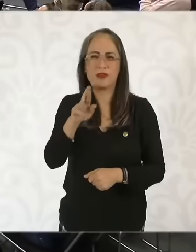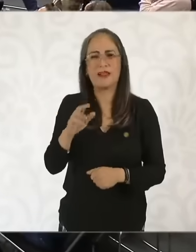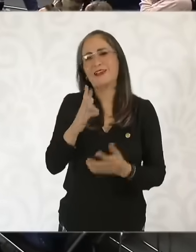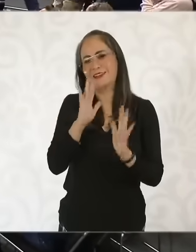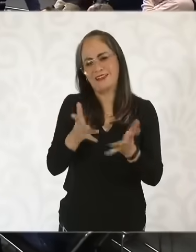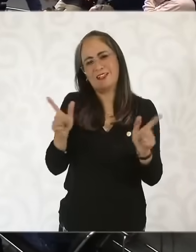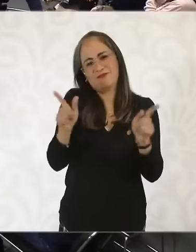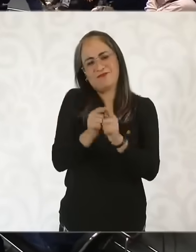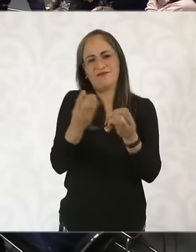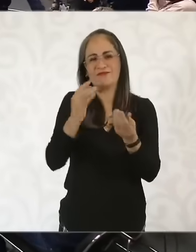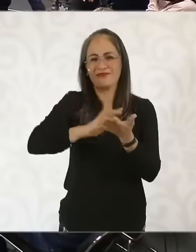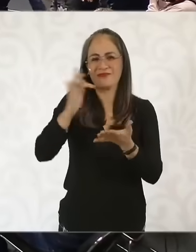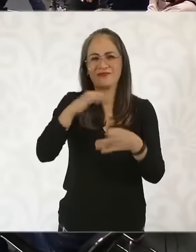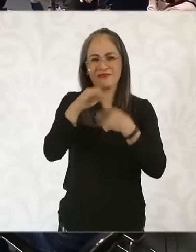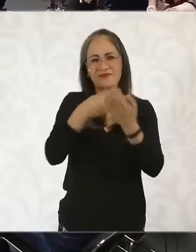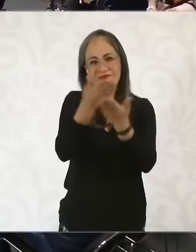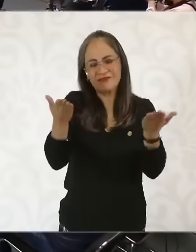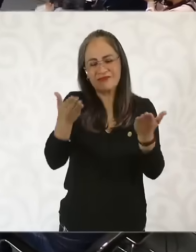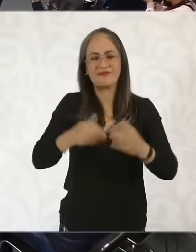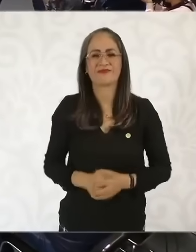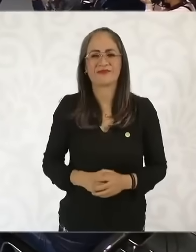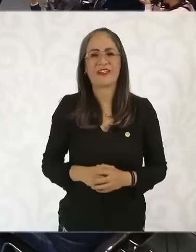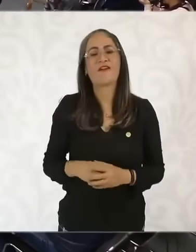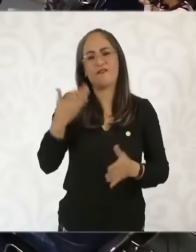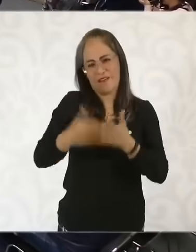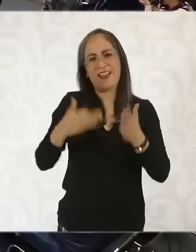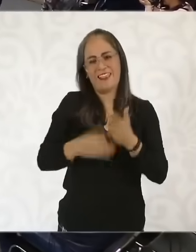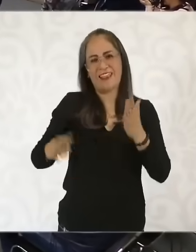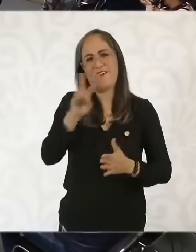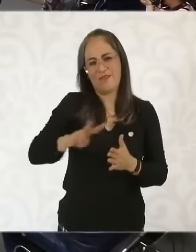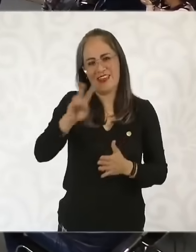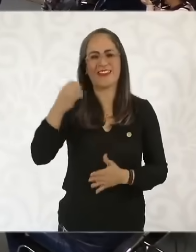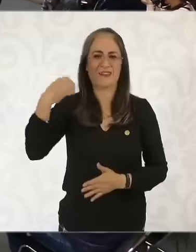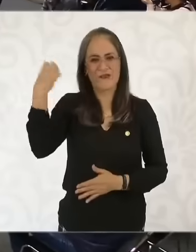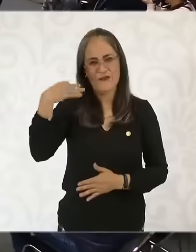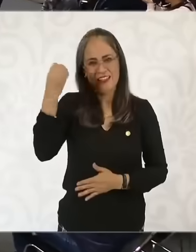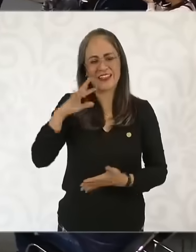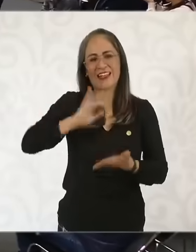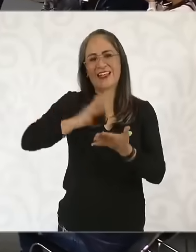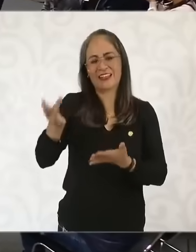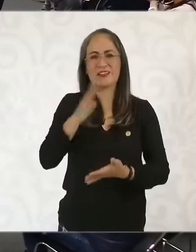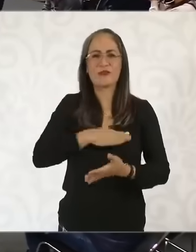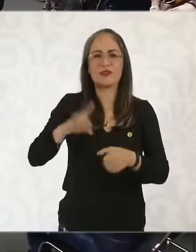gracias a todos. Todavía nos queda viernes de conferencia. Gracias. Buenos días a todas y a